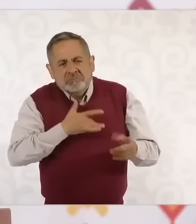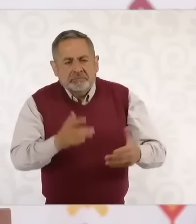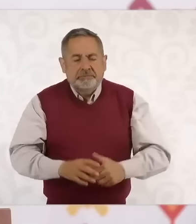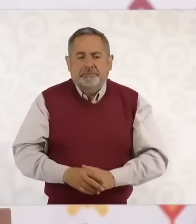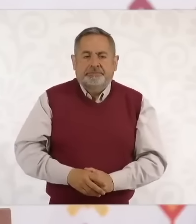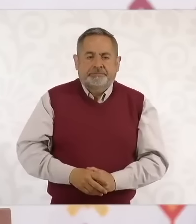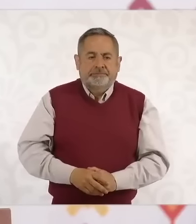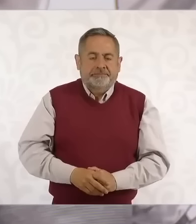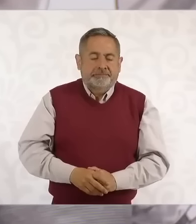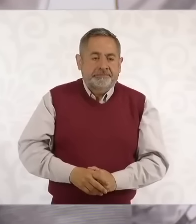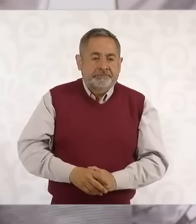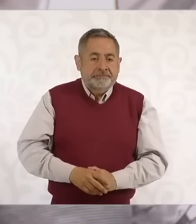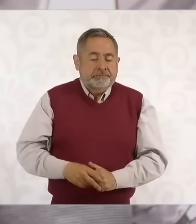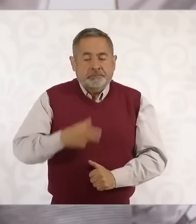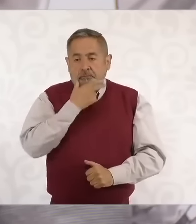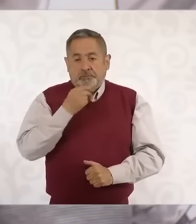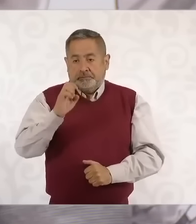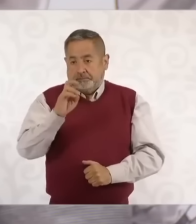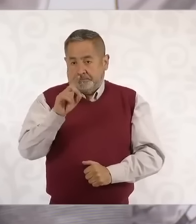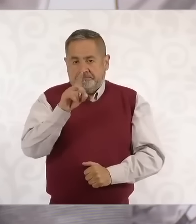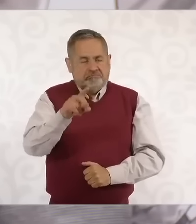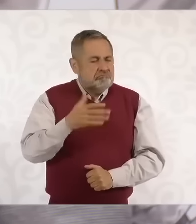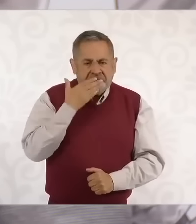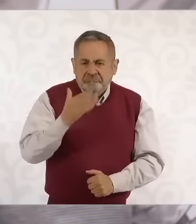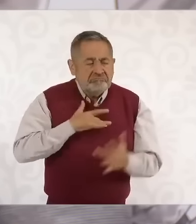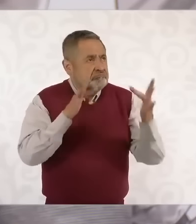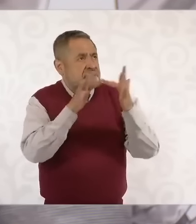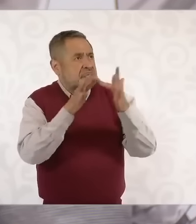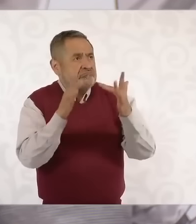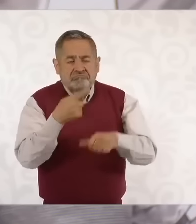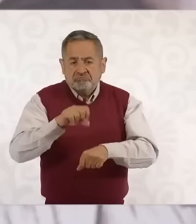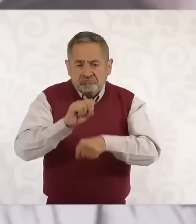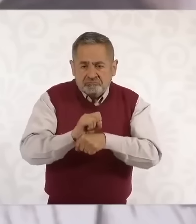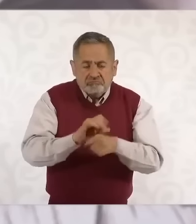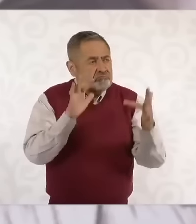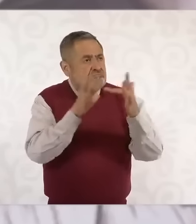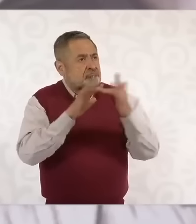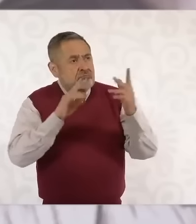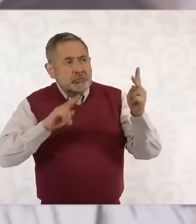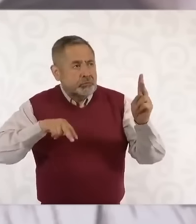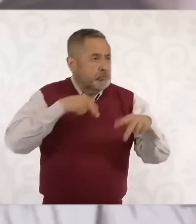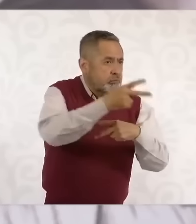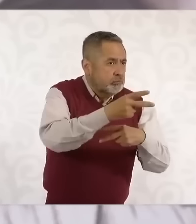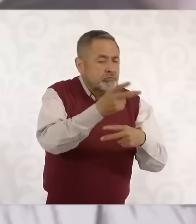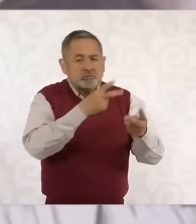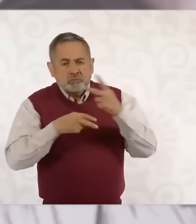¿no? Prácticamente tenemos contacto cada semana, sea física o por Zoom. Tenemos varios equipos de